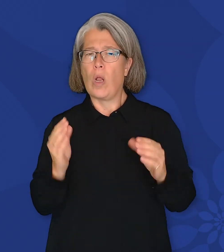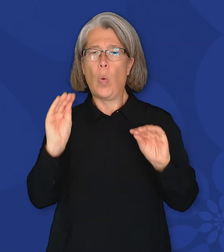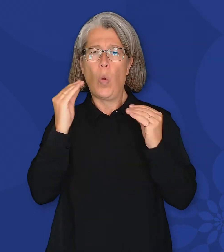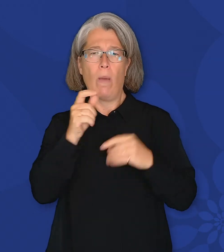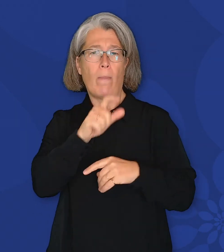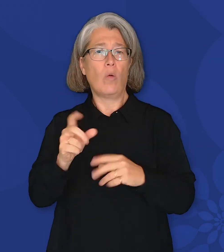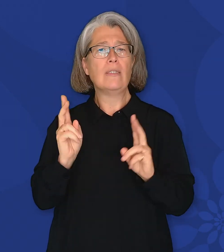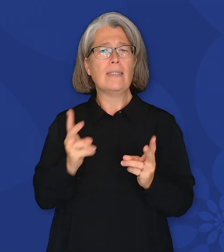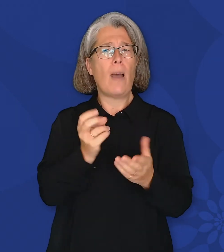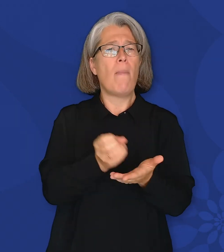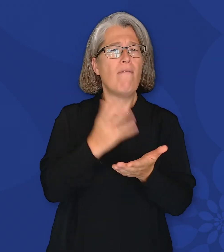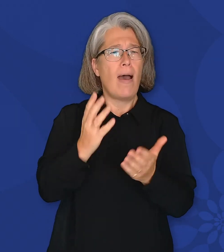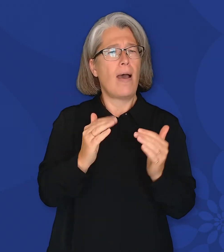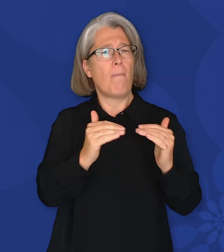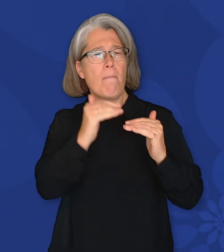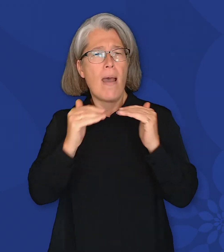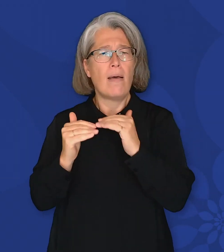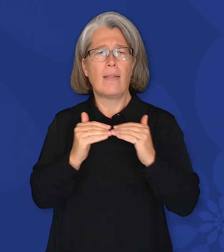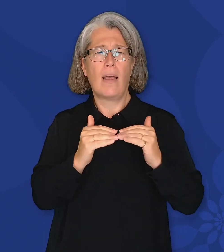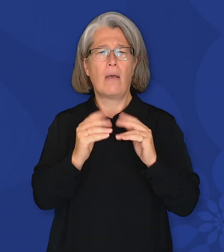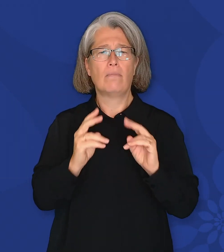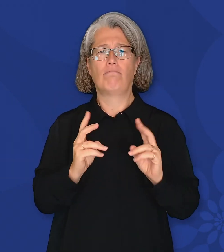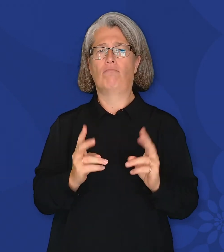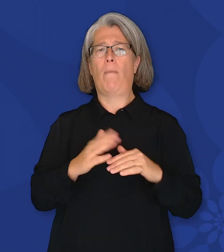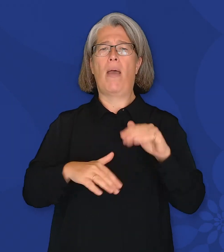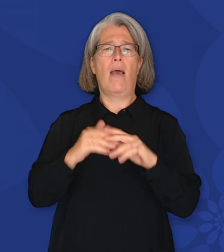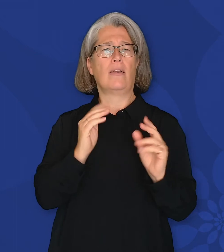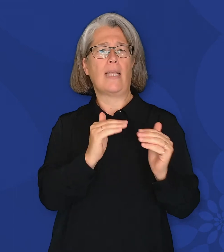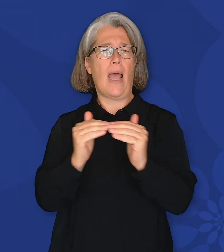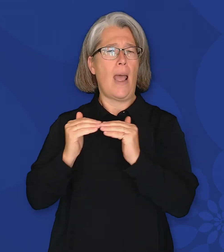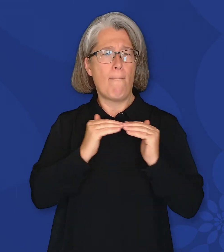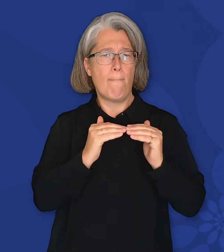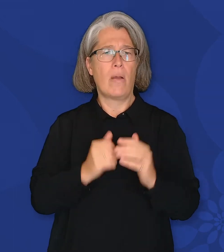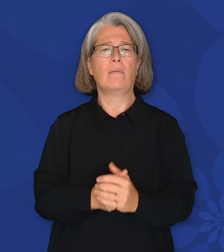jämlikheten i utbildningen.